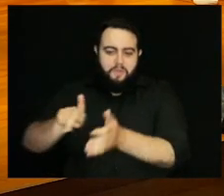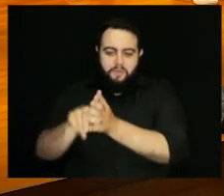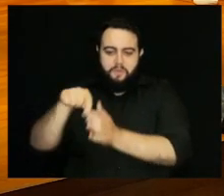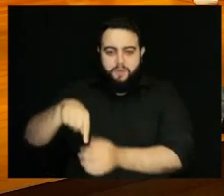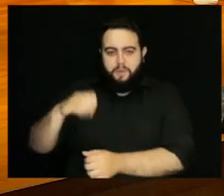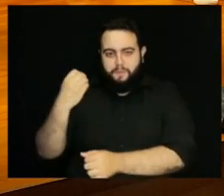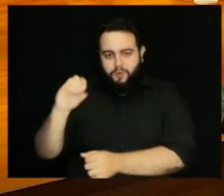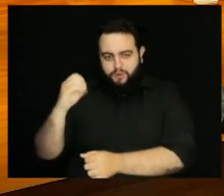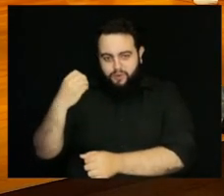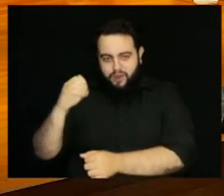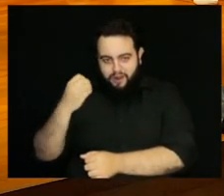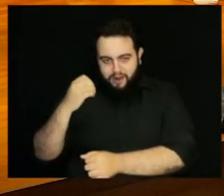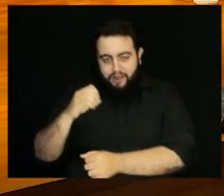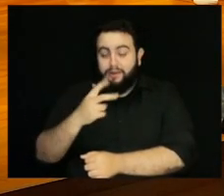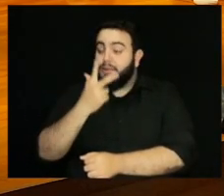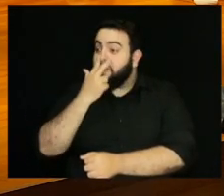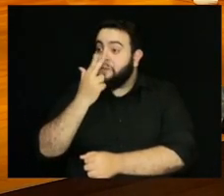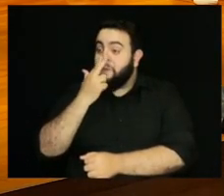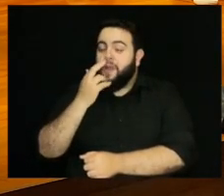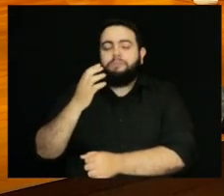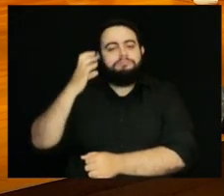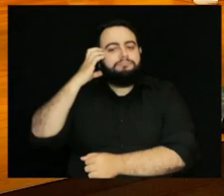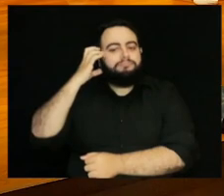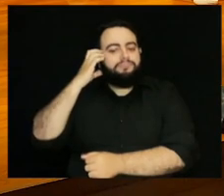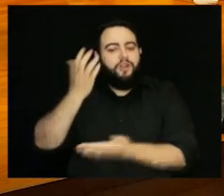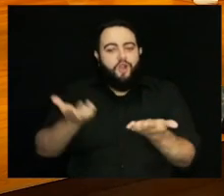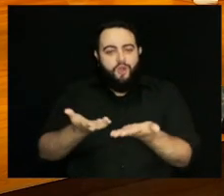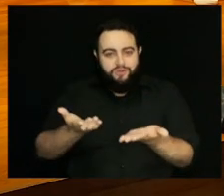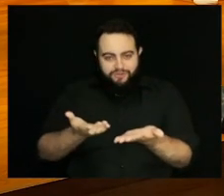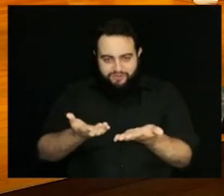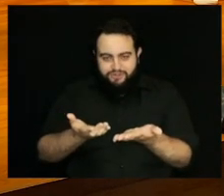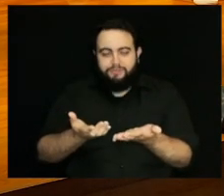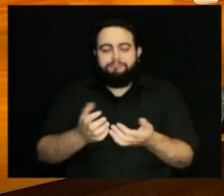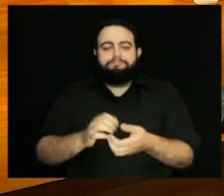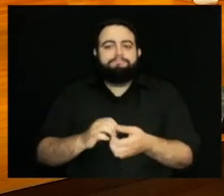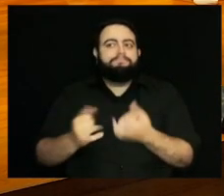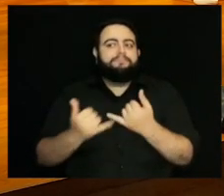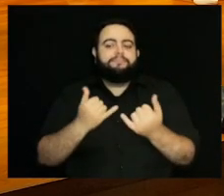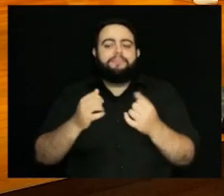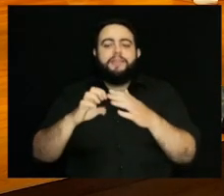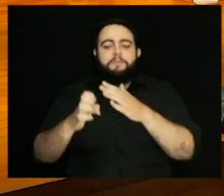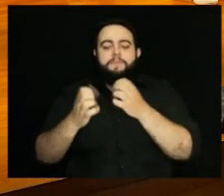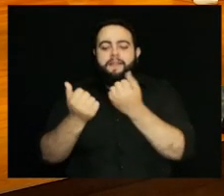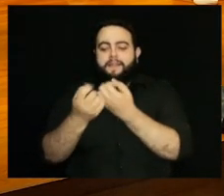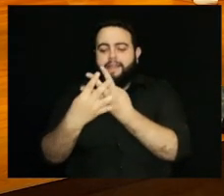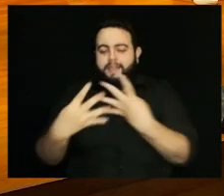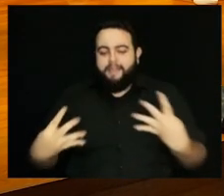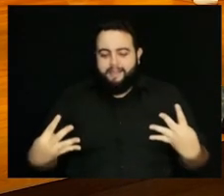nem esquema de rádio comercial hoje né pega uma rede de rádio Sei lá uma rede de rádio